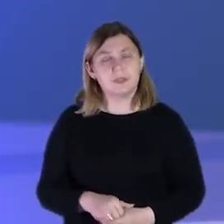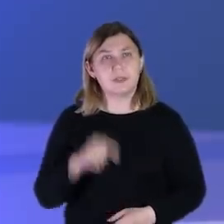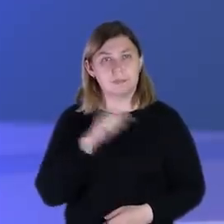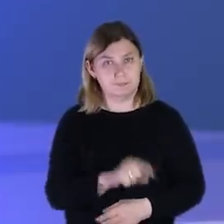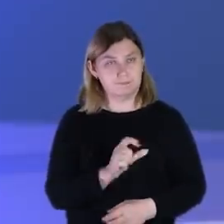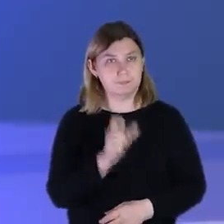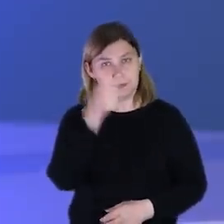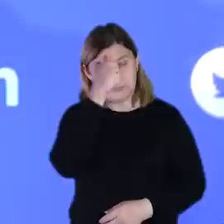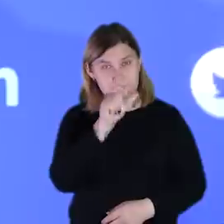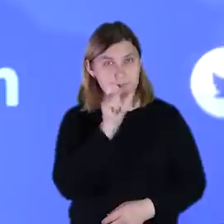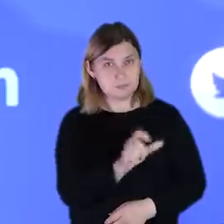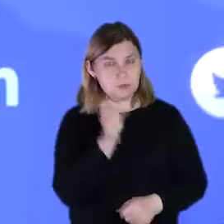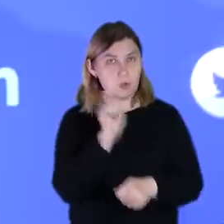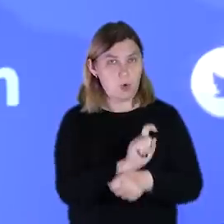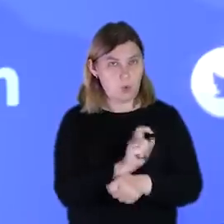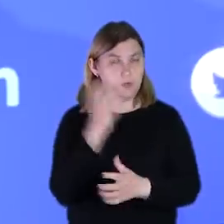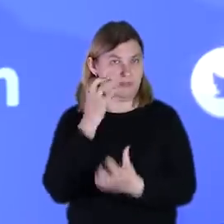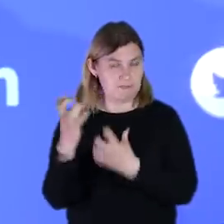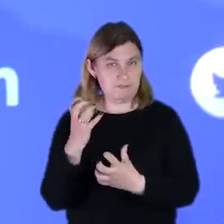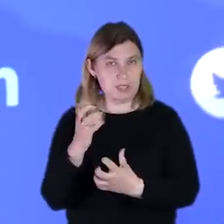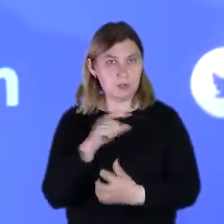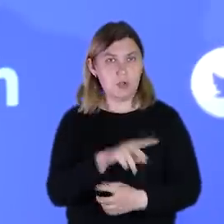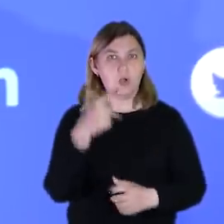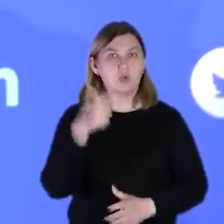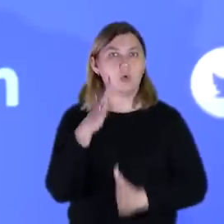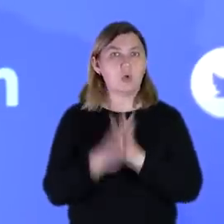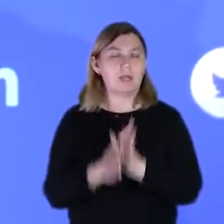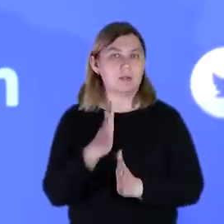Definicyjnie to pewnie musimy się odnieść do okresu Drugiej Rzeczypospolitej,